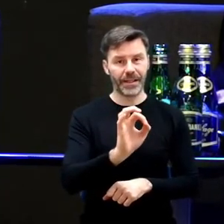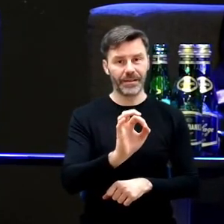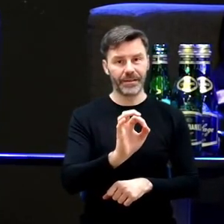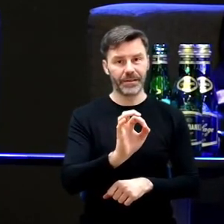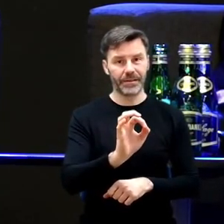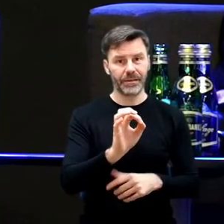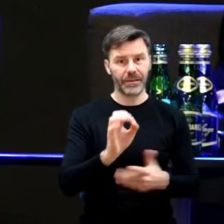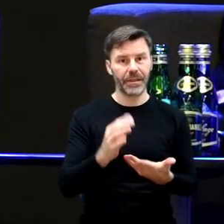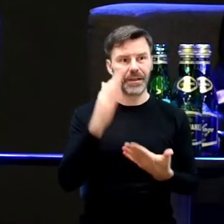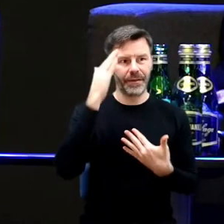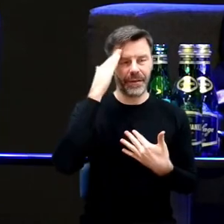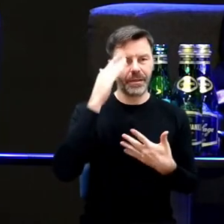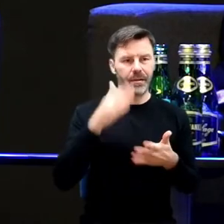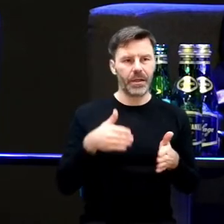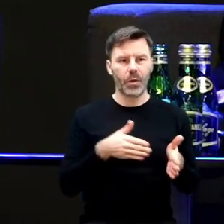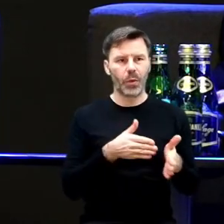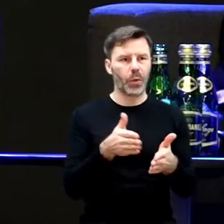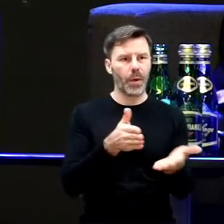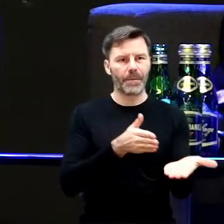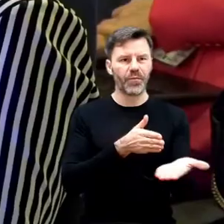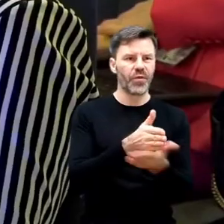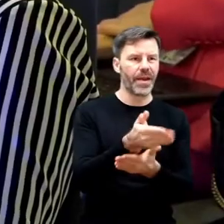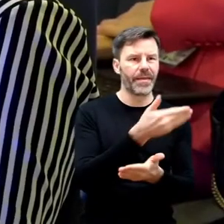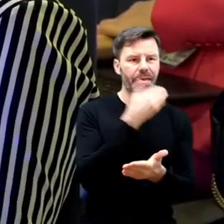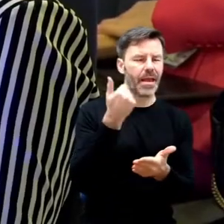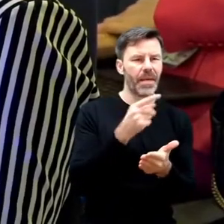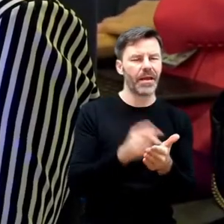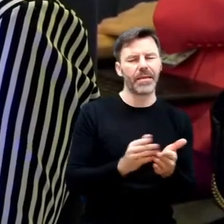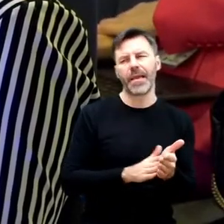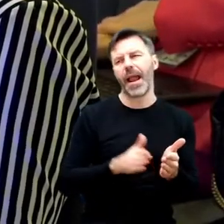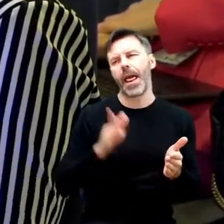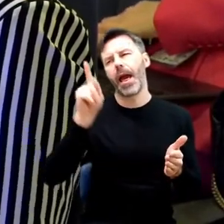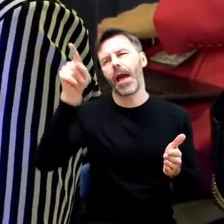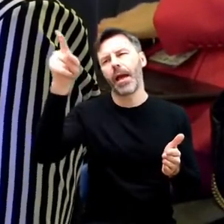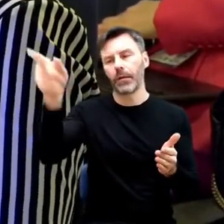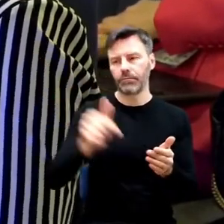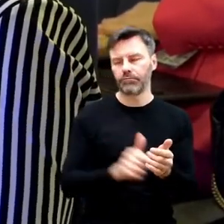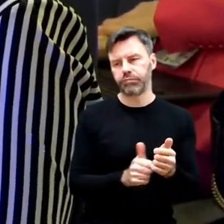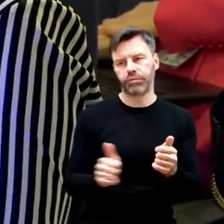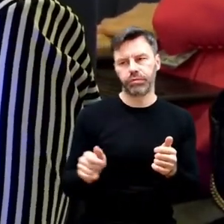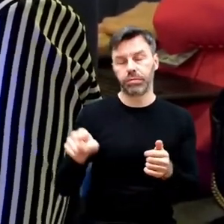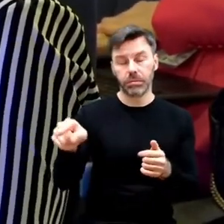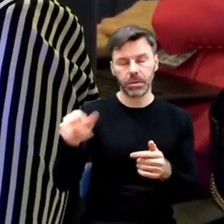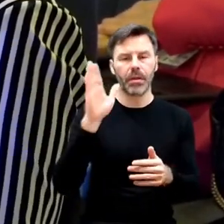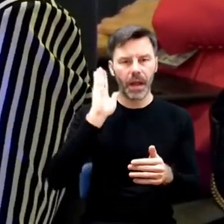albo w bezpośredniej dostępności komunikacyjnej